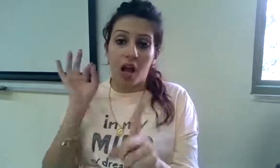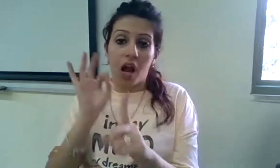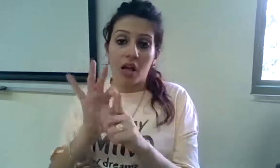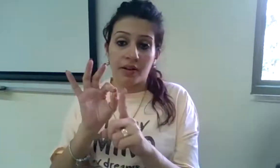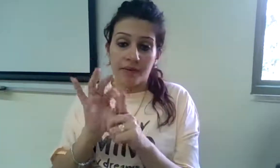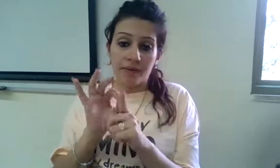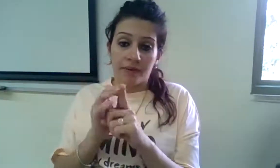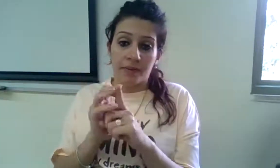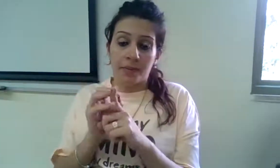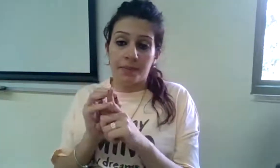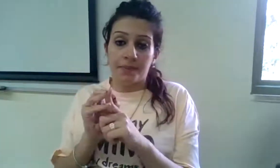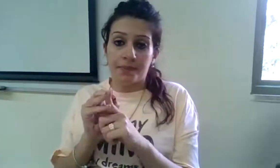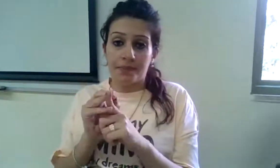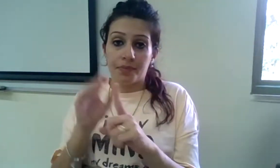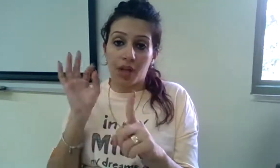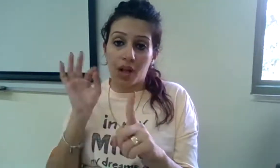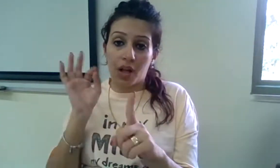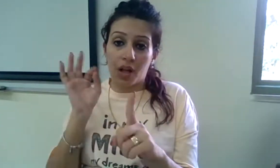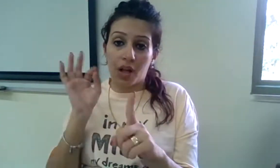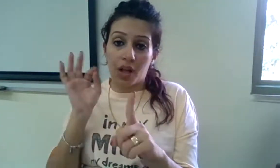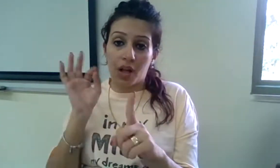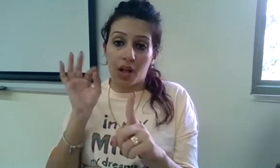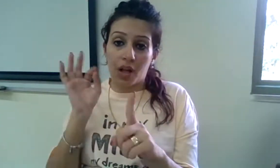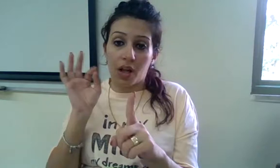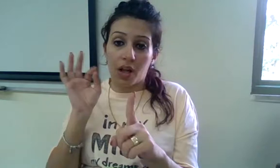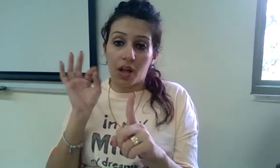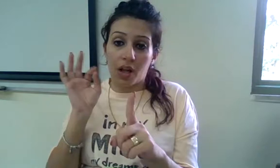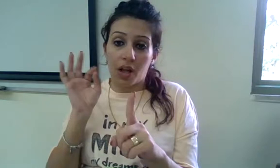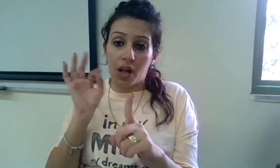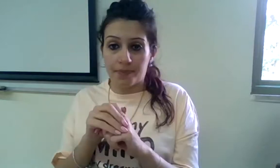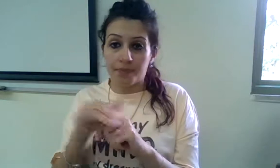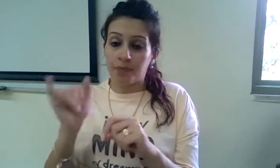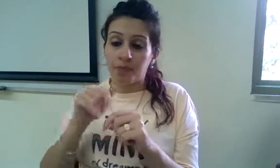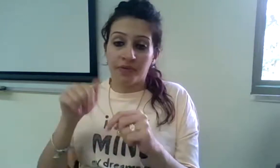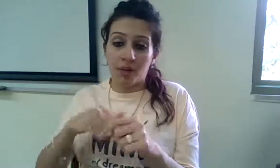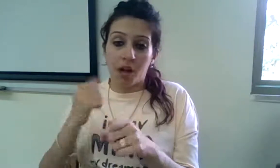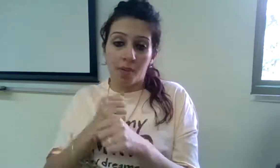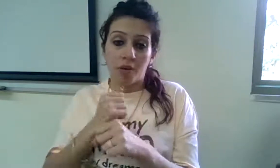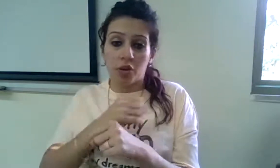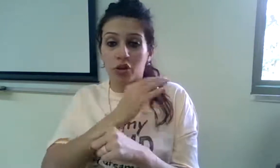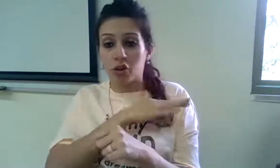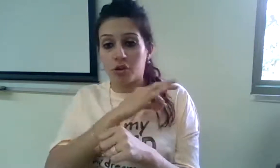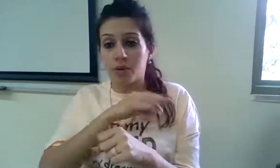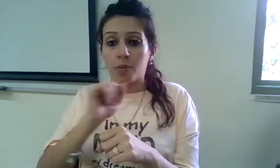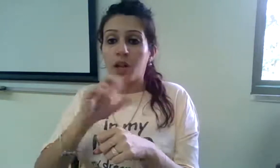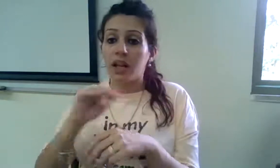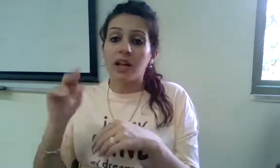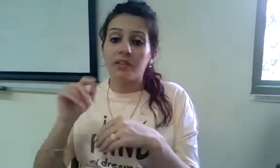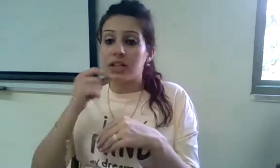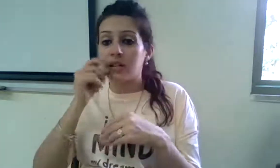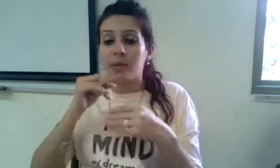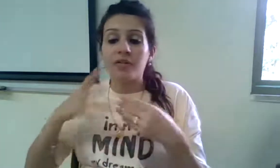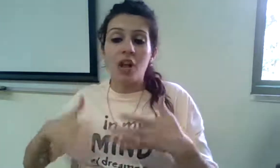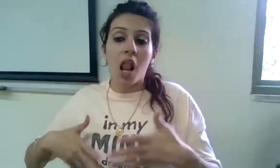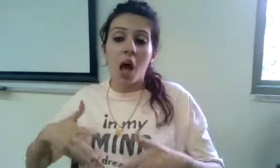هل هناك أي موارد أو إجراءات تشغيل موحدة لتمكين الأهالي في البلدان ذات الموارد المحدودة للقيام بذلك؟